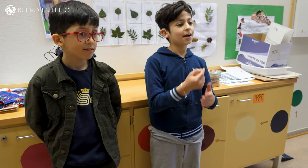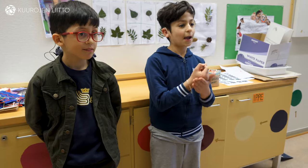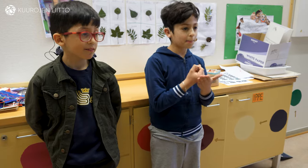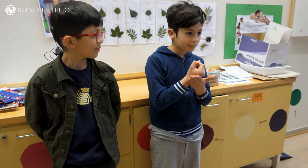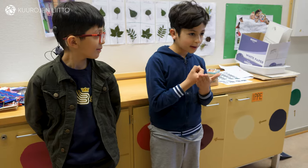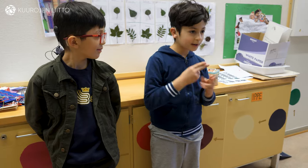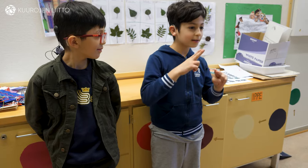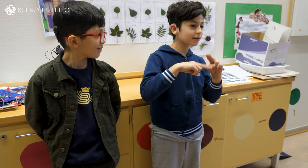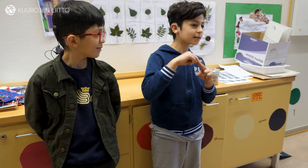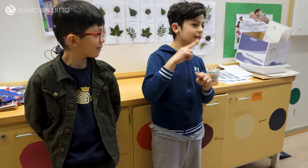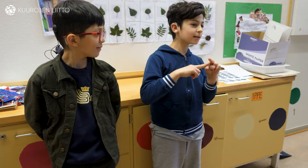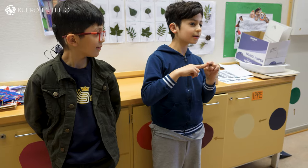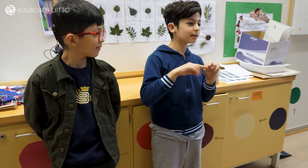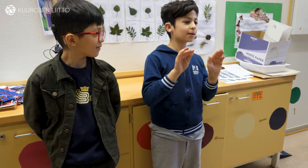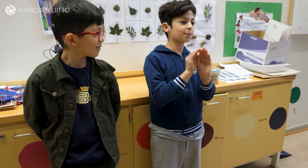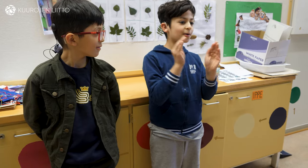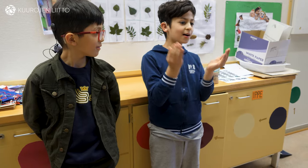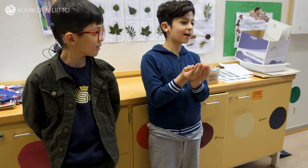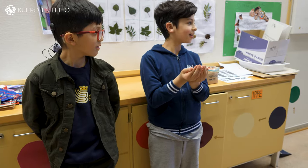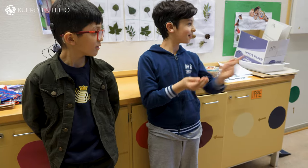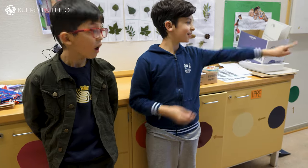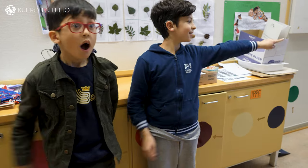Me piirretään, tehdään legohommia ja pelataan palloa.